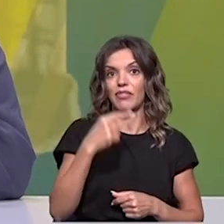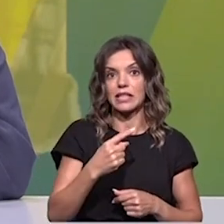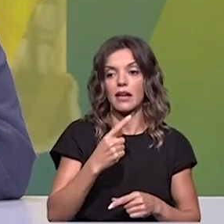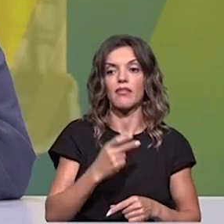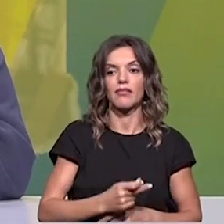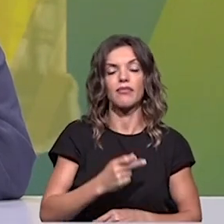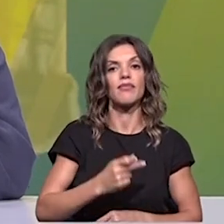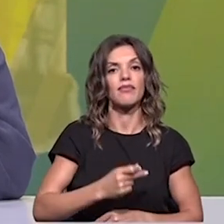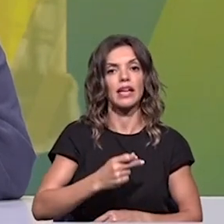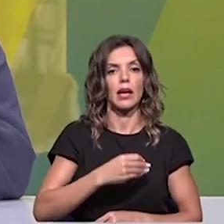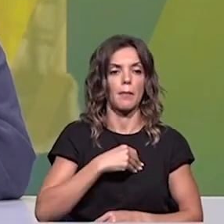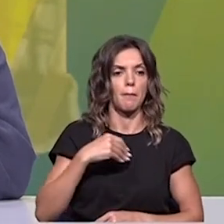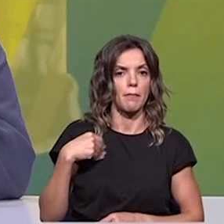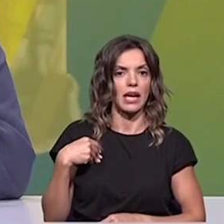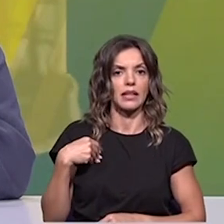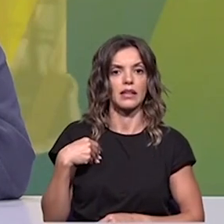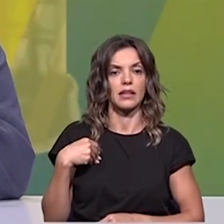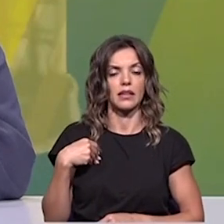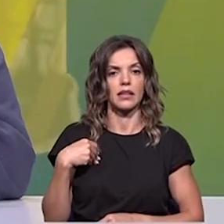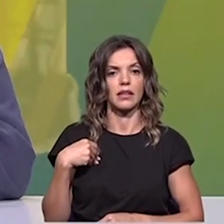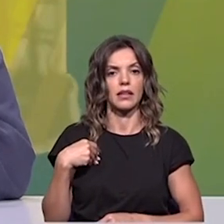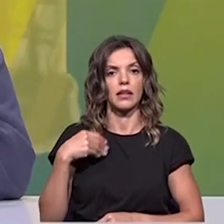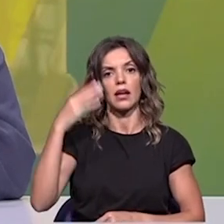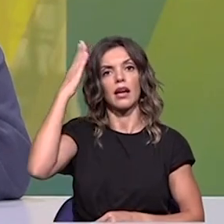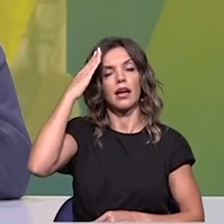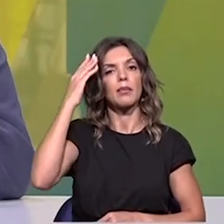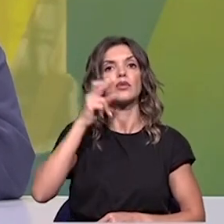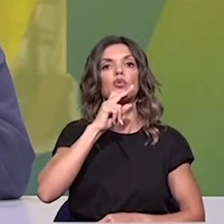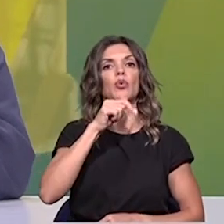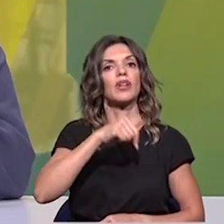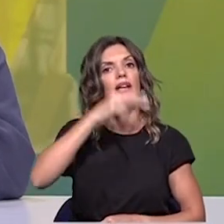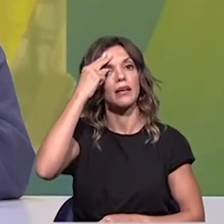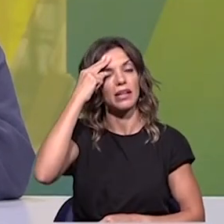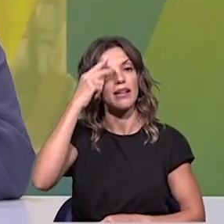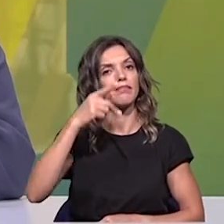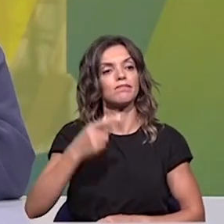um médico, ou é difícil ter capacidade de resposta cá na região, e a região não vai fazer um investimento de milhões